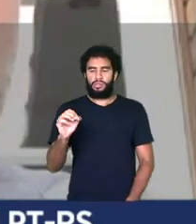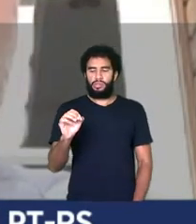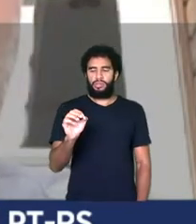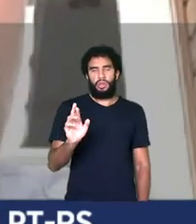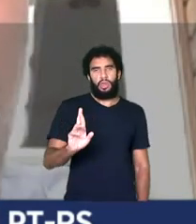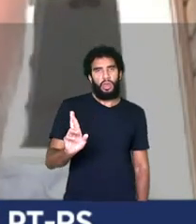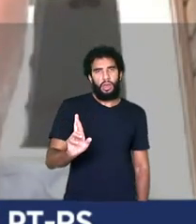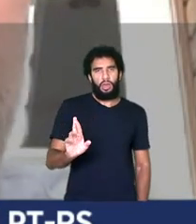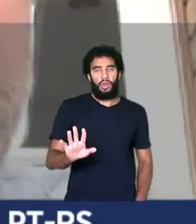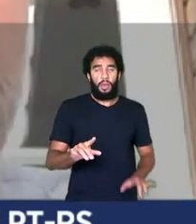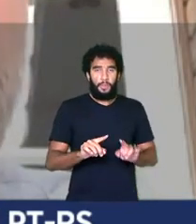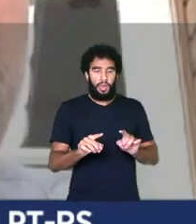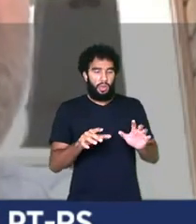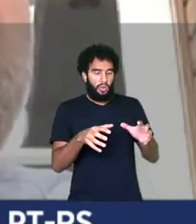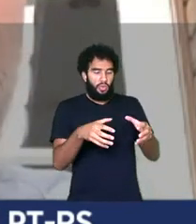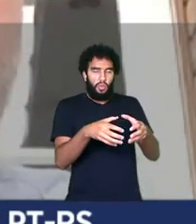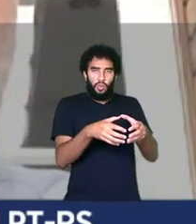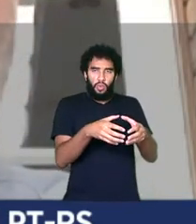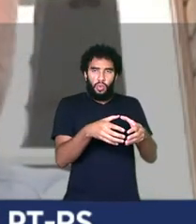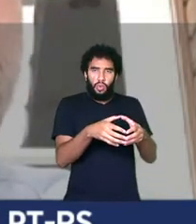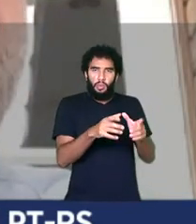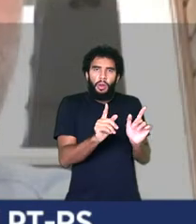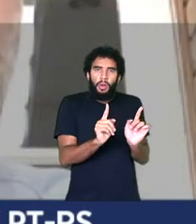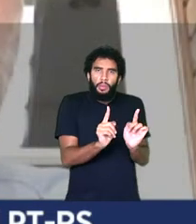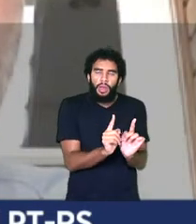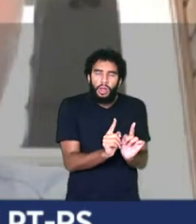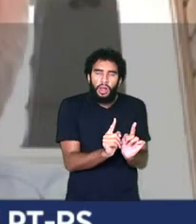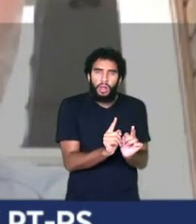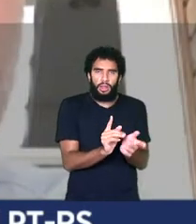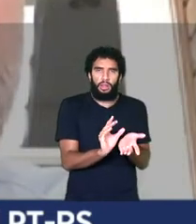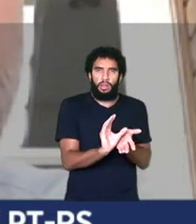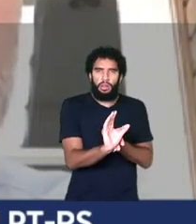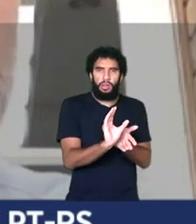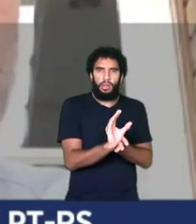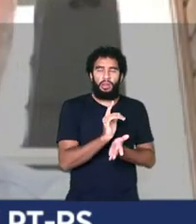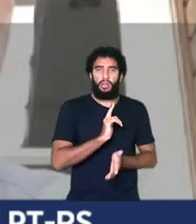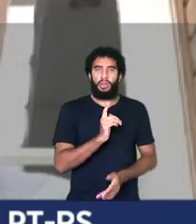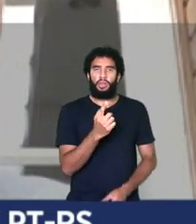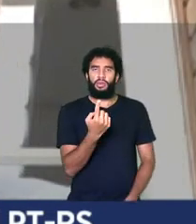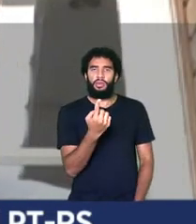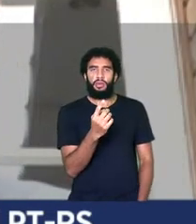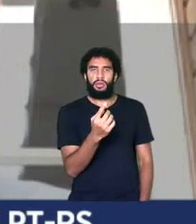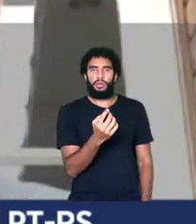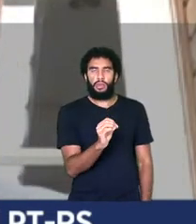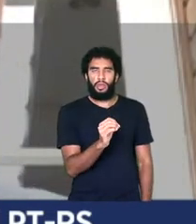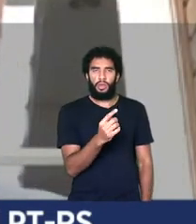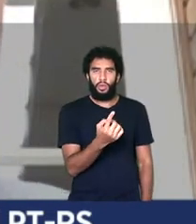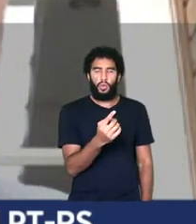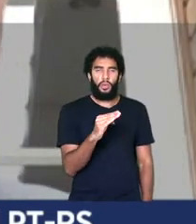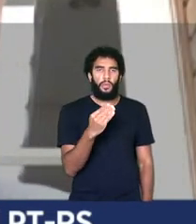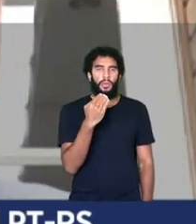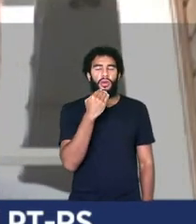REAIS, 5,70, GÁS DE COZINHA 100 REAIS, PARA QUE UM GRUPO PEQUENO EM INVESTIGO DORES RECEBA EM TORNO DE 101 BILHÕES DE LUCROS E